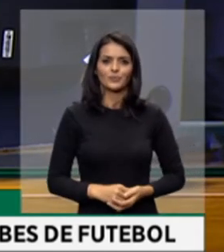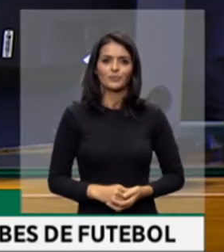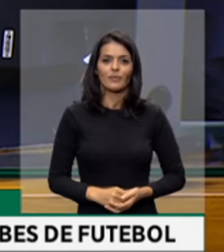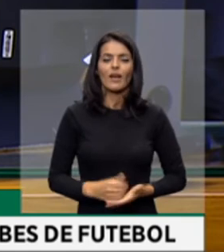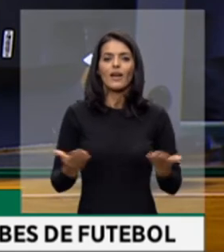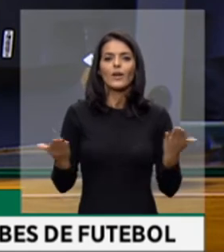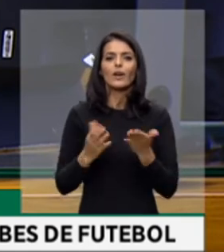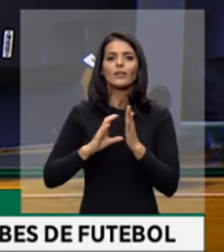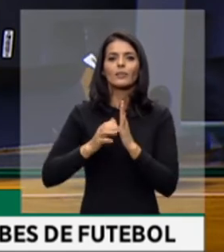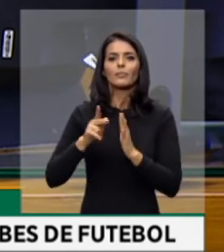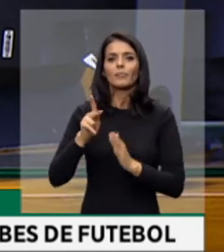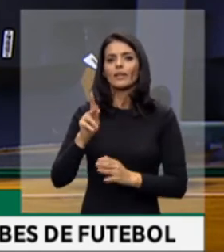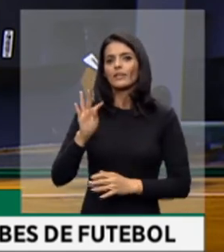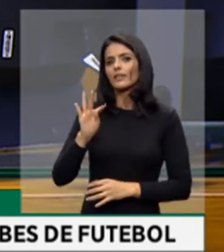E A TODO O POVO LAGARTENSE, MUITO OBRIGADO, PRESIDENTE. [PRESIDENTE]: OBRIGADO DEPUTADO AGOSTINHO,